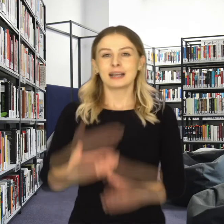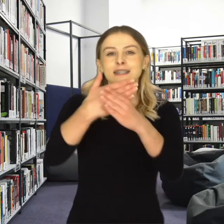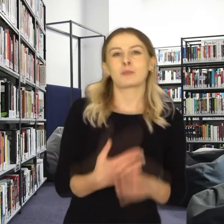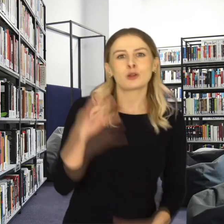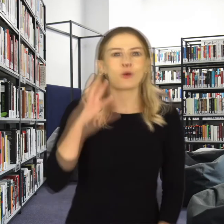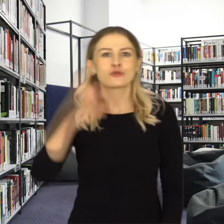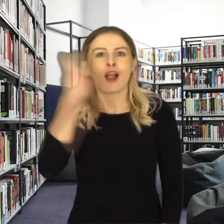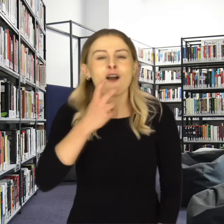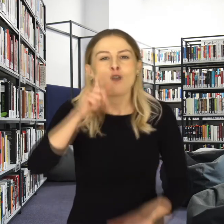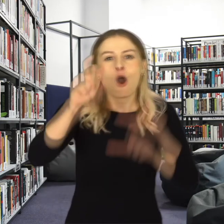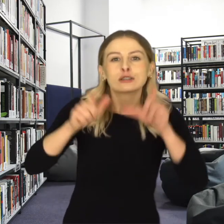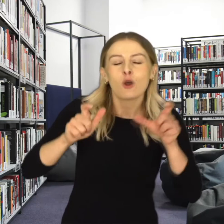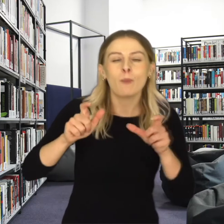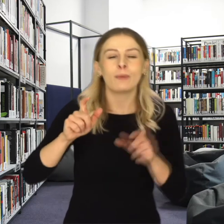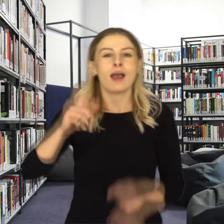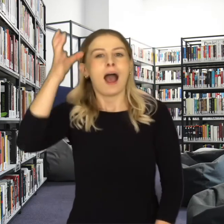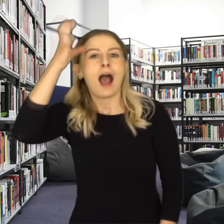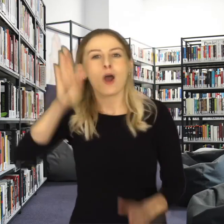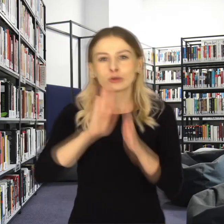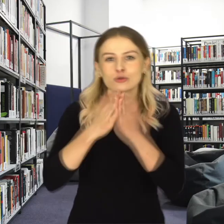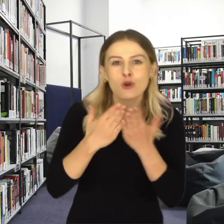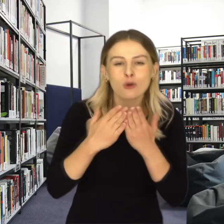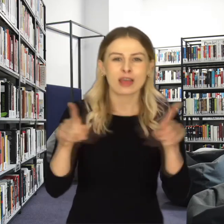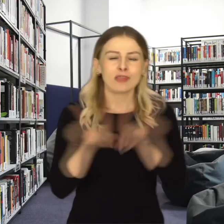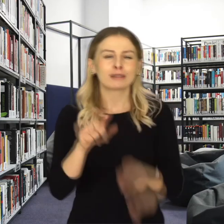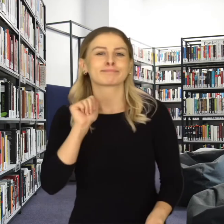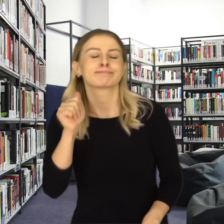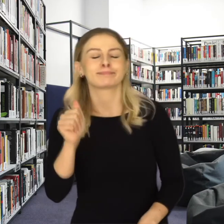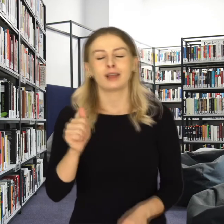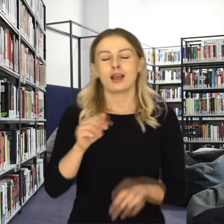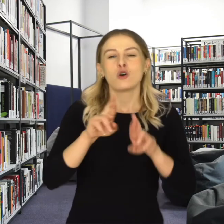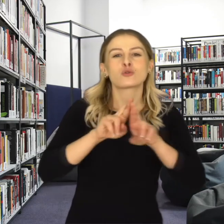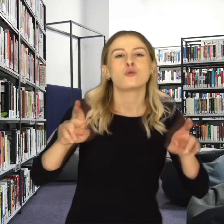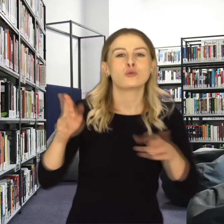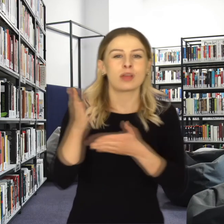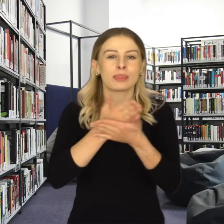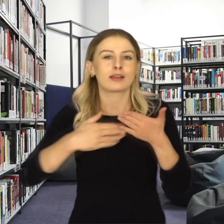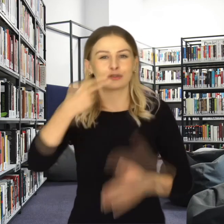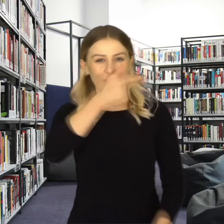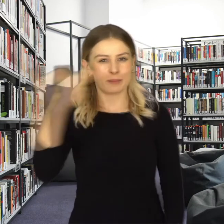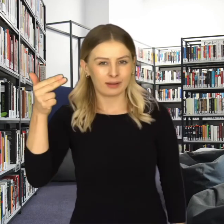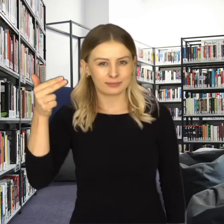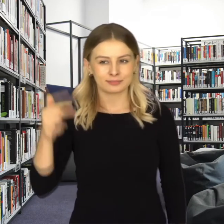Gościmy ciekawych ludzi, autorów książek, specjalistów z różnych dziedzin.